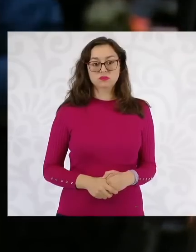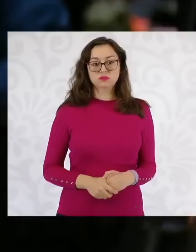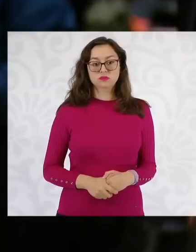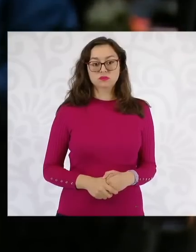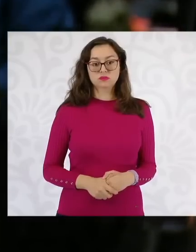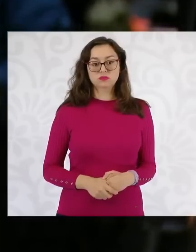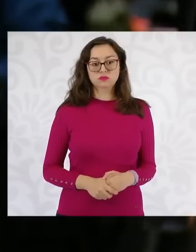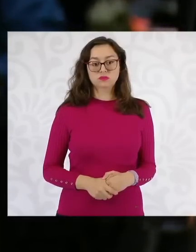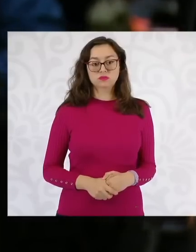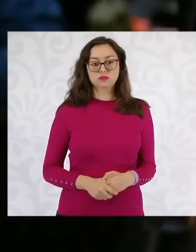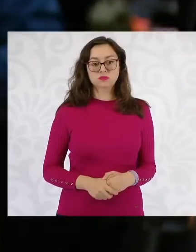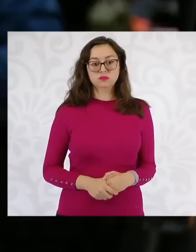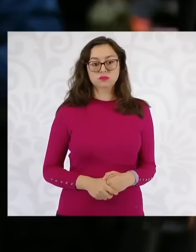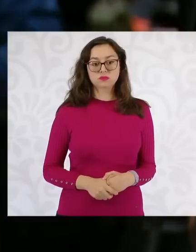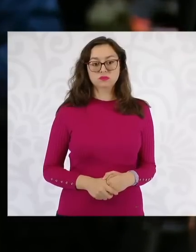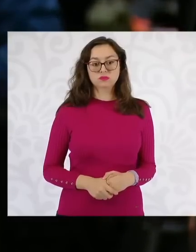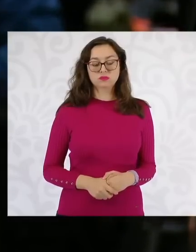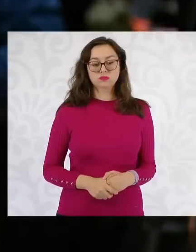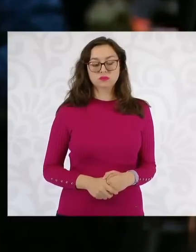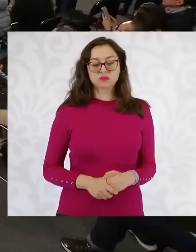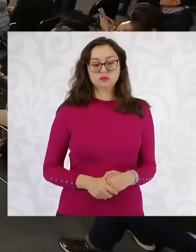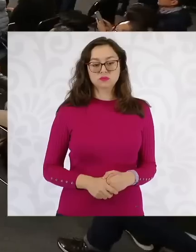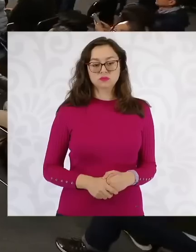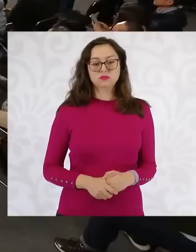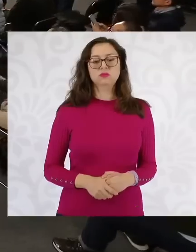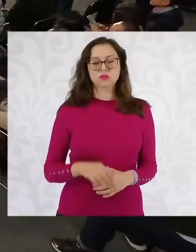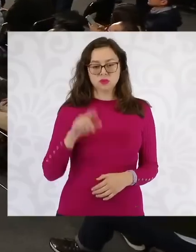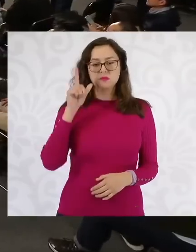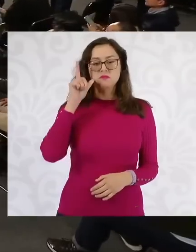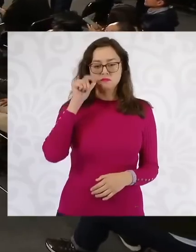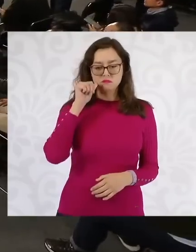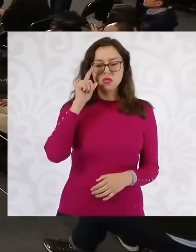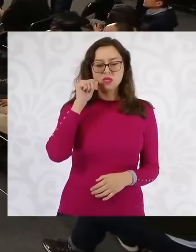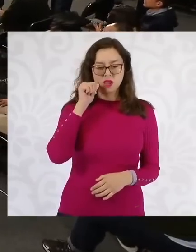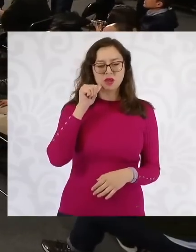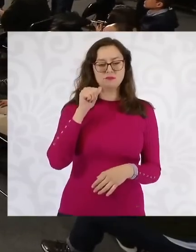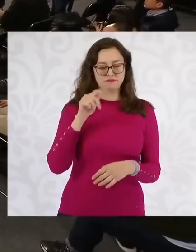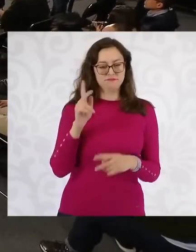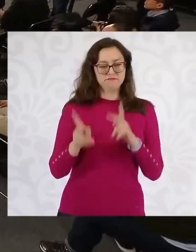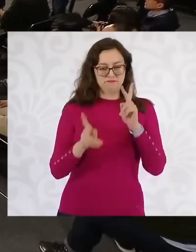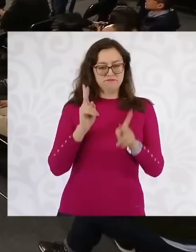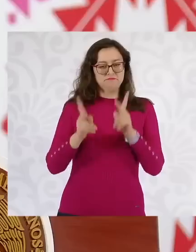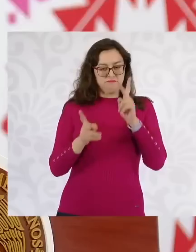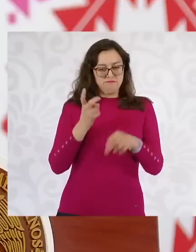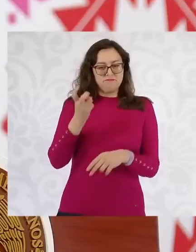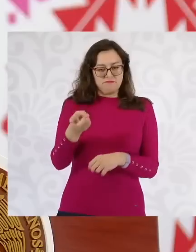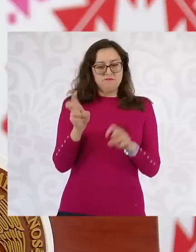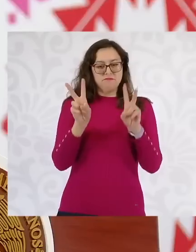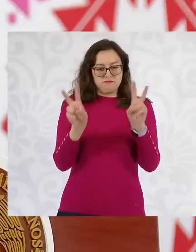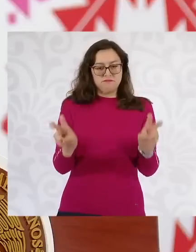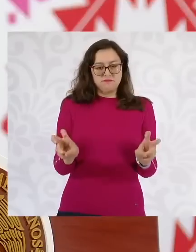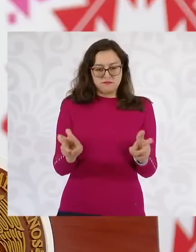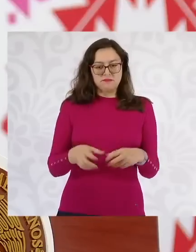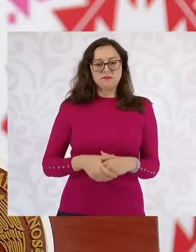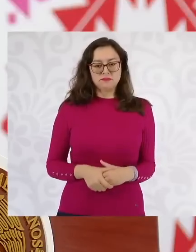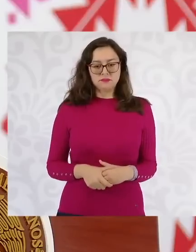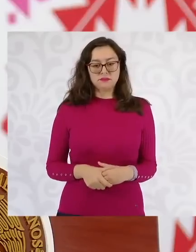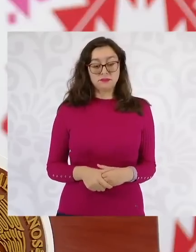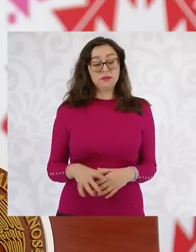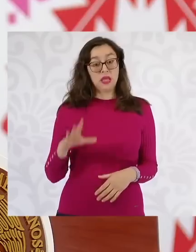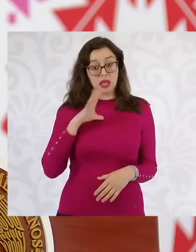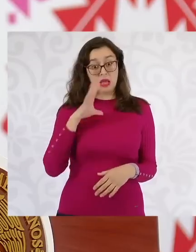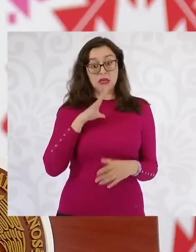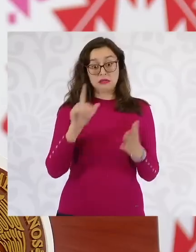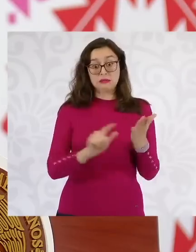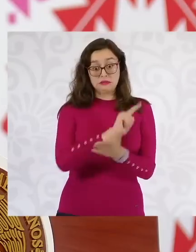que hubiera presidencial lo platicamos mañana si quieren eh son varios delitos y la corte ha